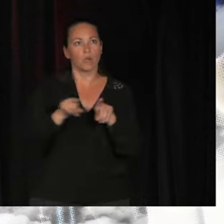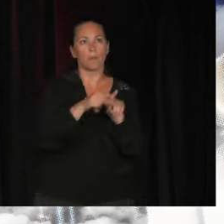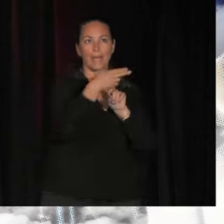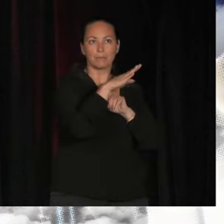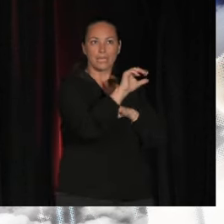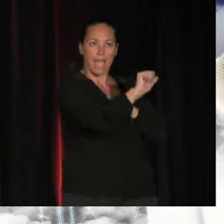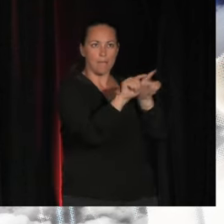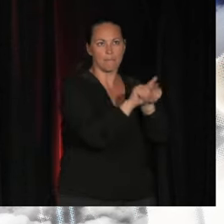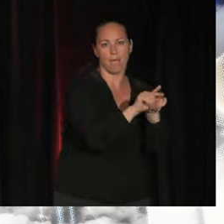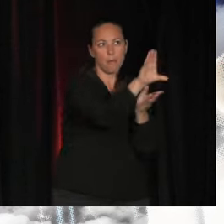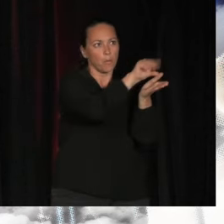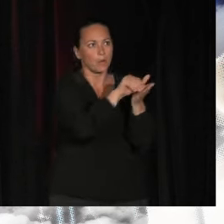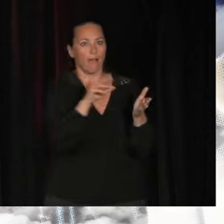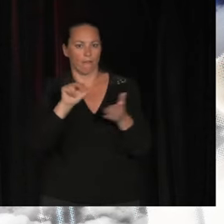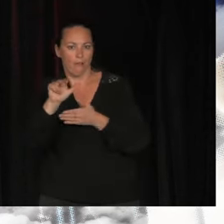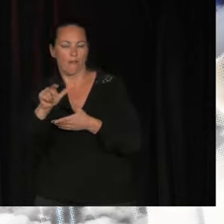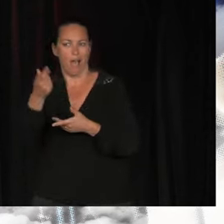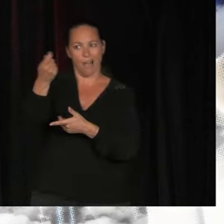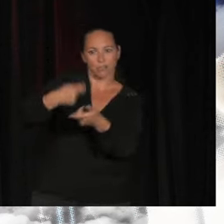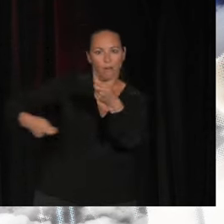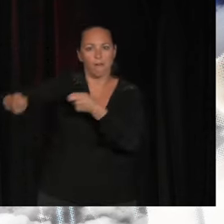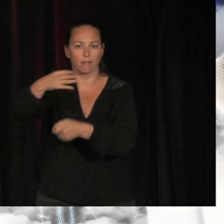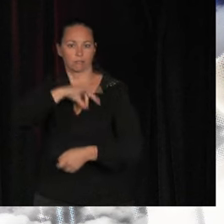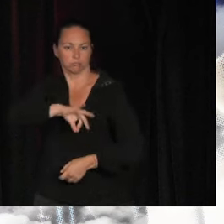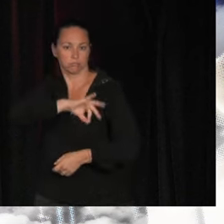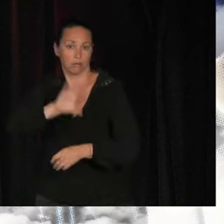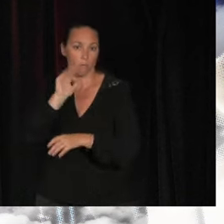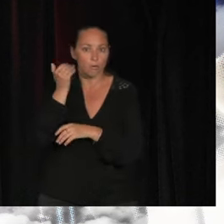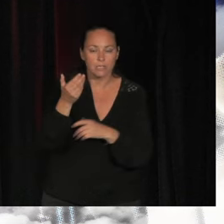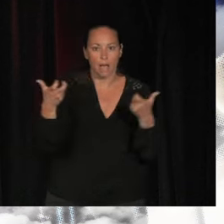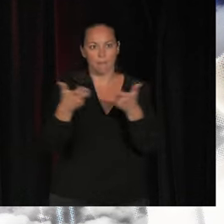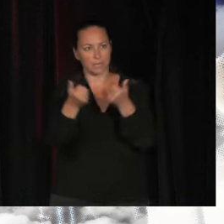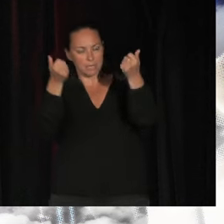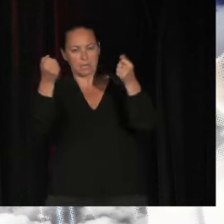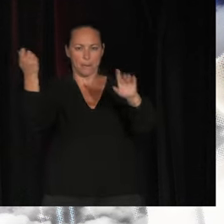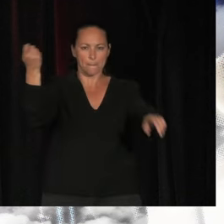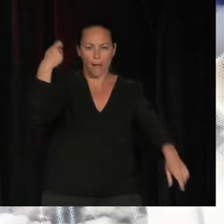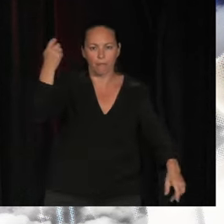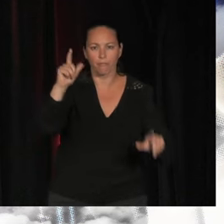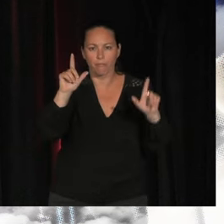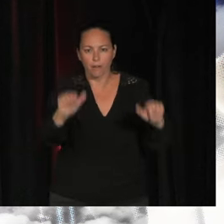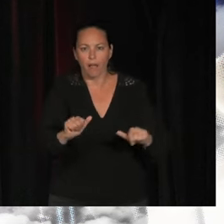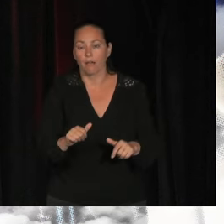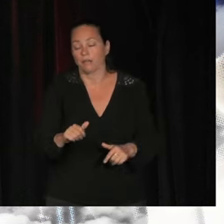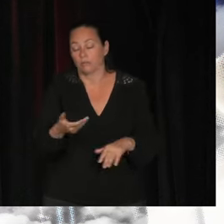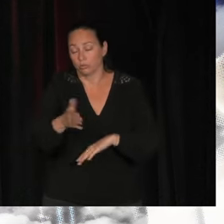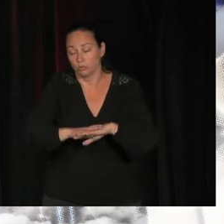Ils pensent que ça va brasser énormément d'argent et c'est pour ça qu'ils mettent des chiffres qui sont aussi affolants. Rétrospectivement, on se dit que ce n'était pas une bonne idée. Oui.